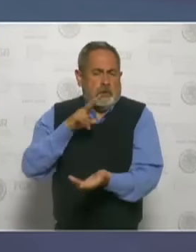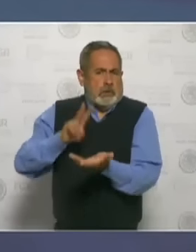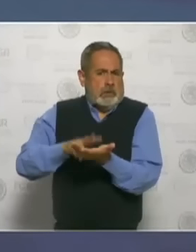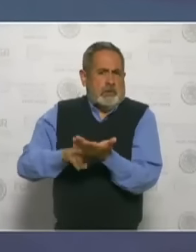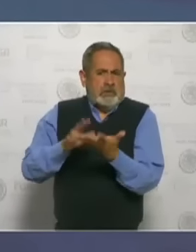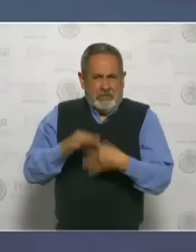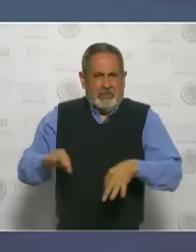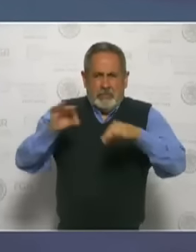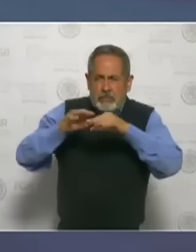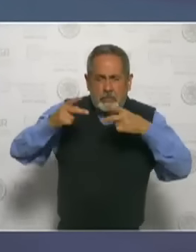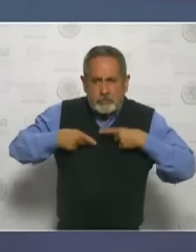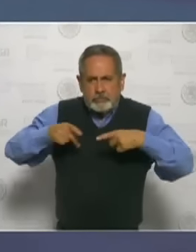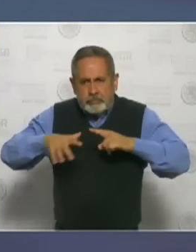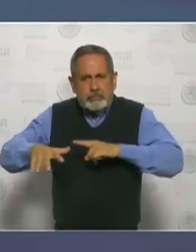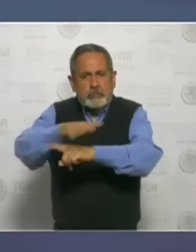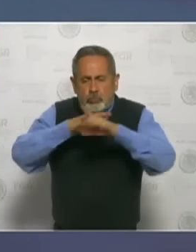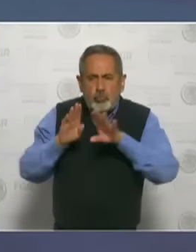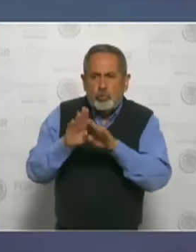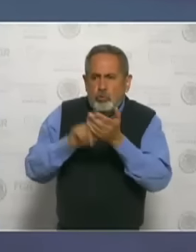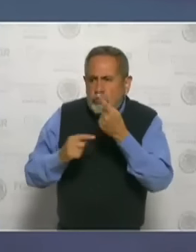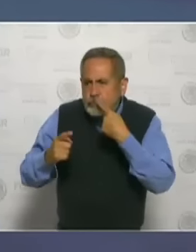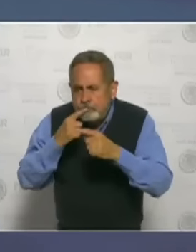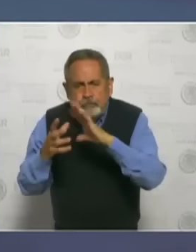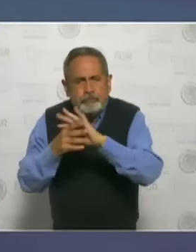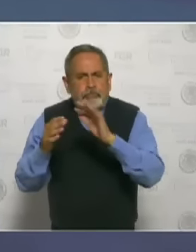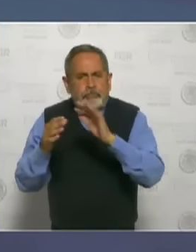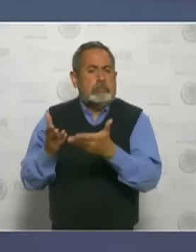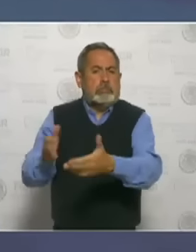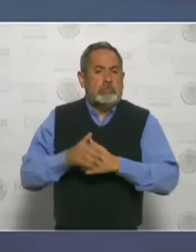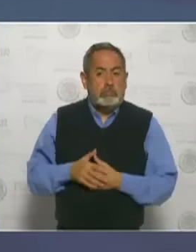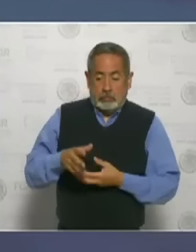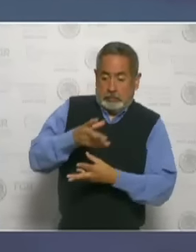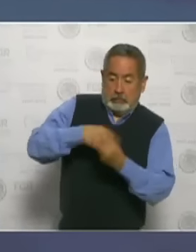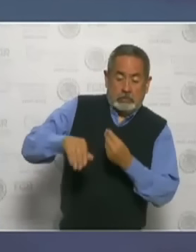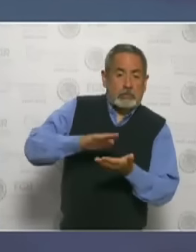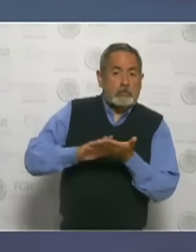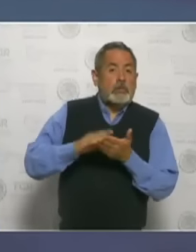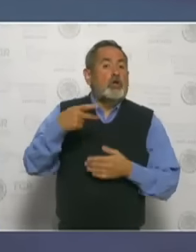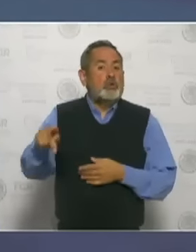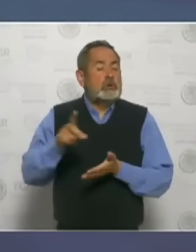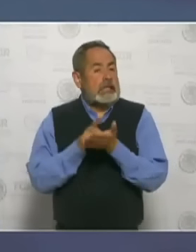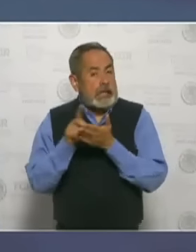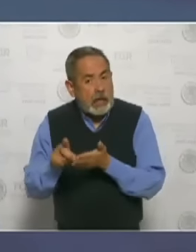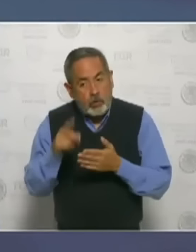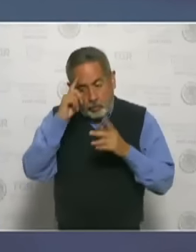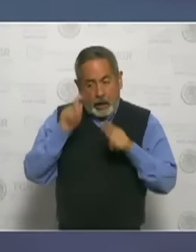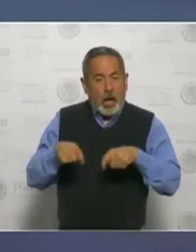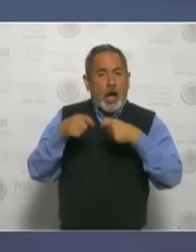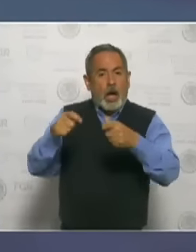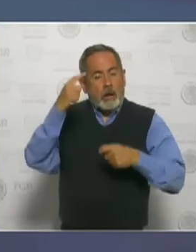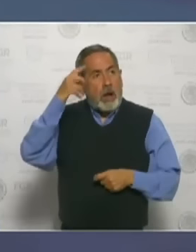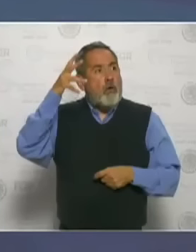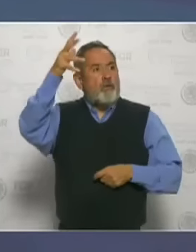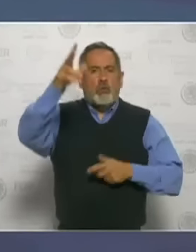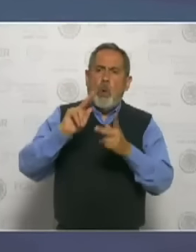del conflicto y la reparación del daño, restituyen derechos y aportan a la construcción de paz.